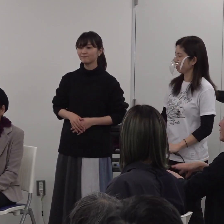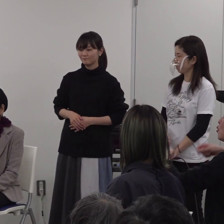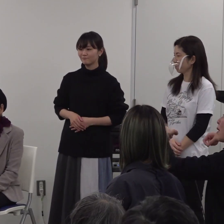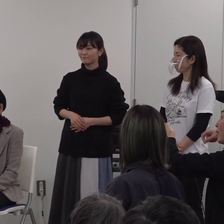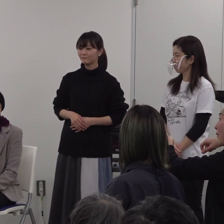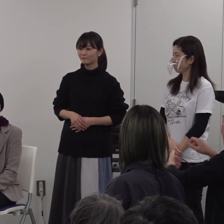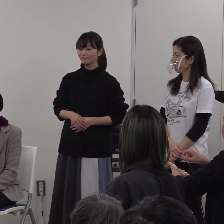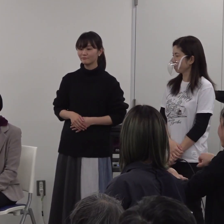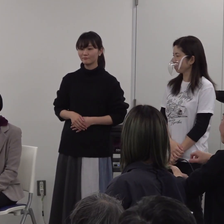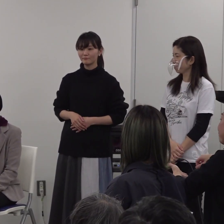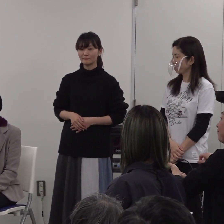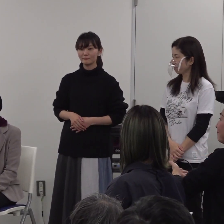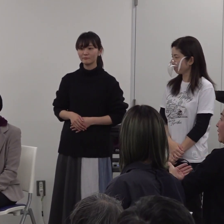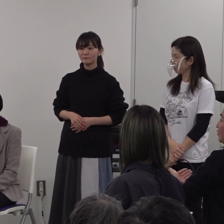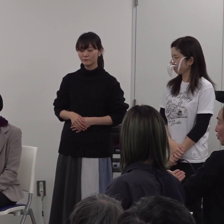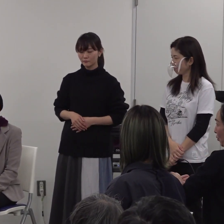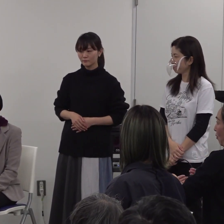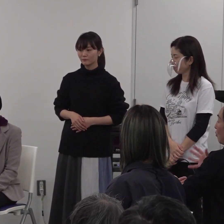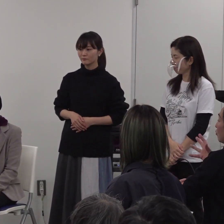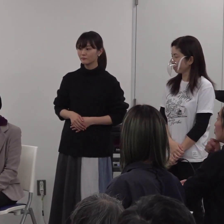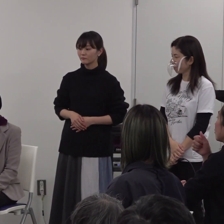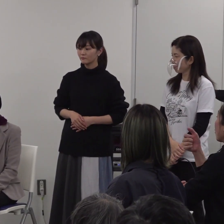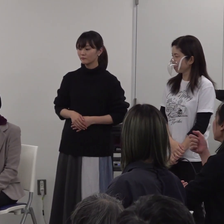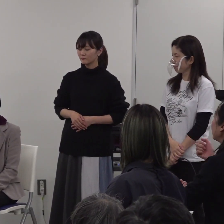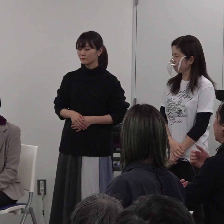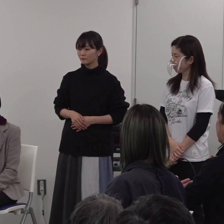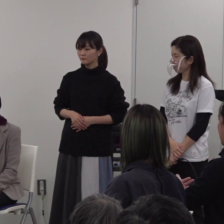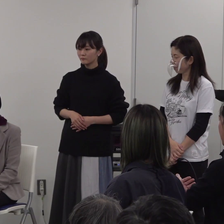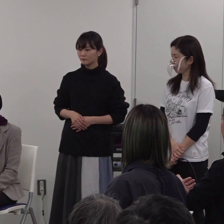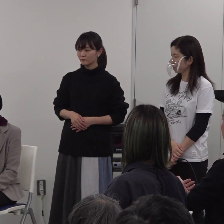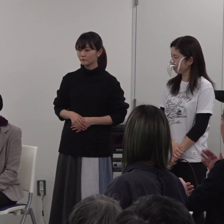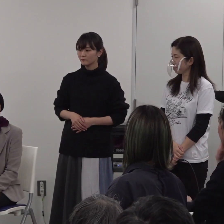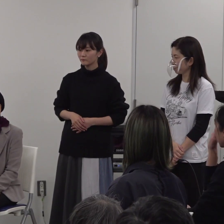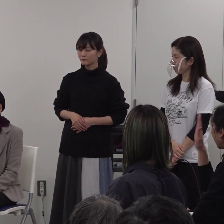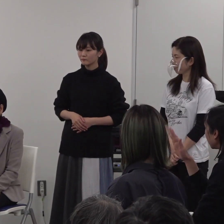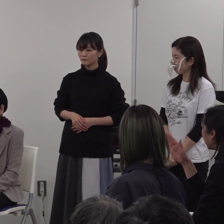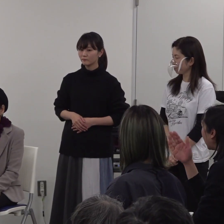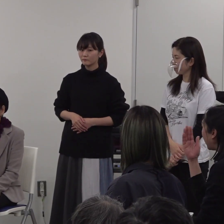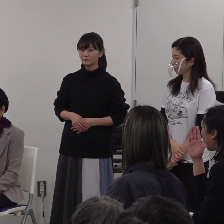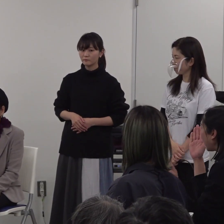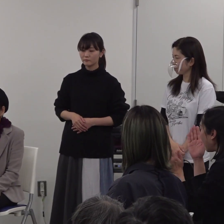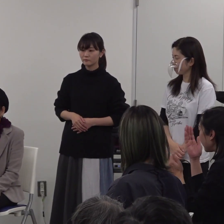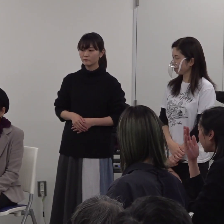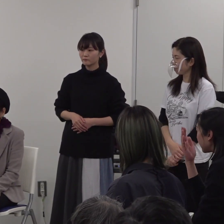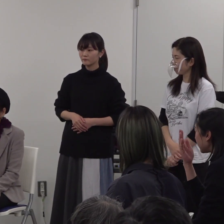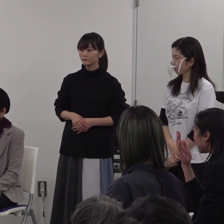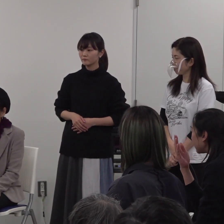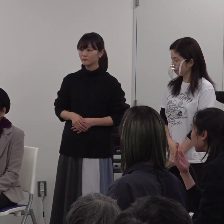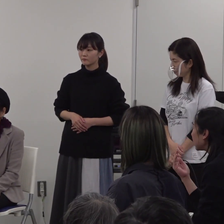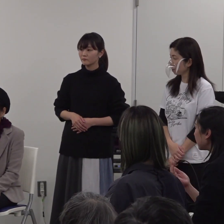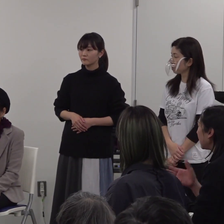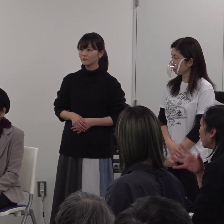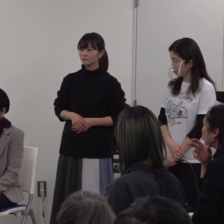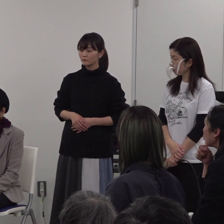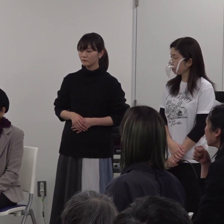セア）徐々に徐々に 見えなくなって50歳のときにもうこれは駄目だなと思って